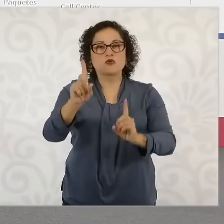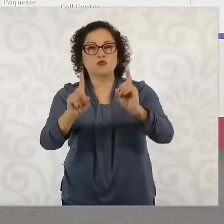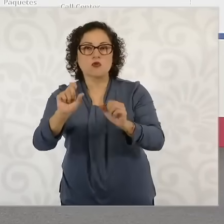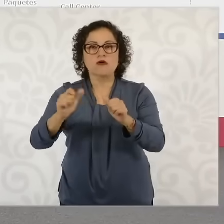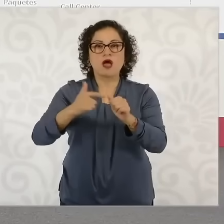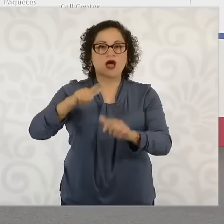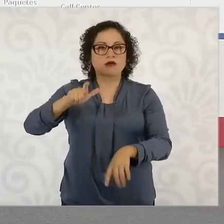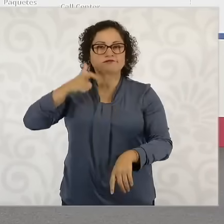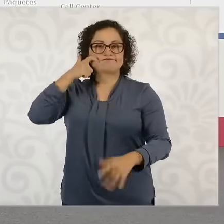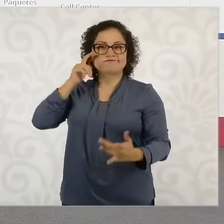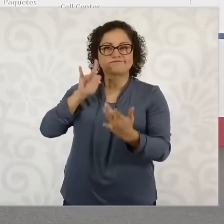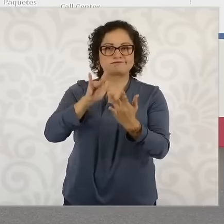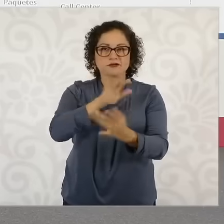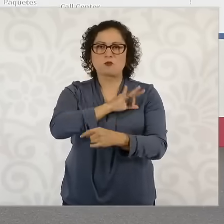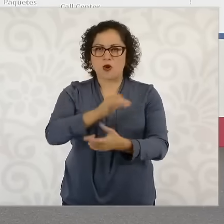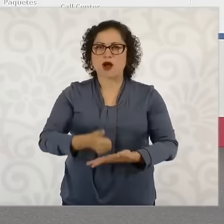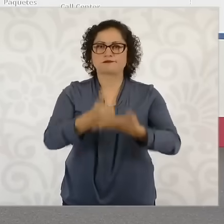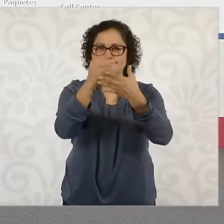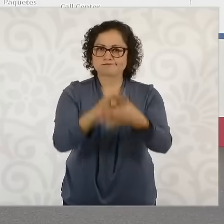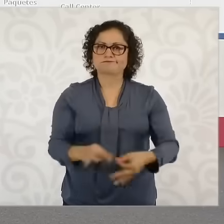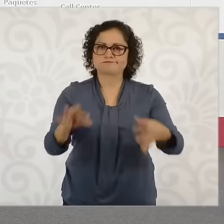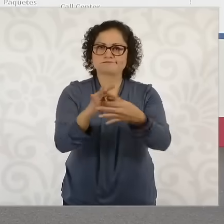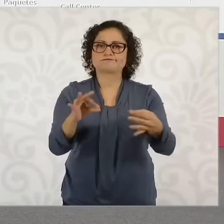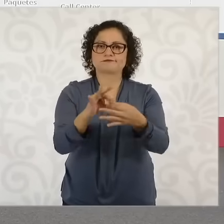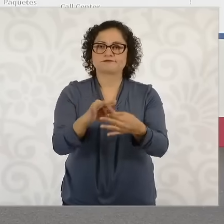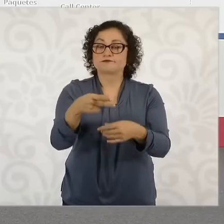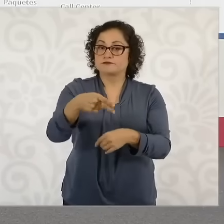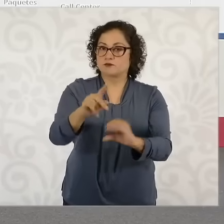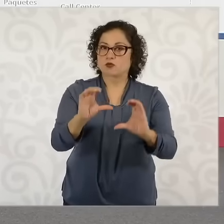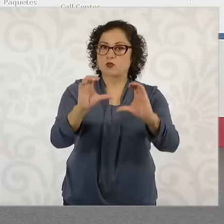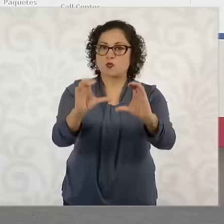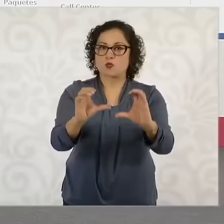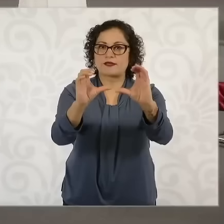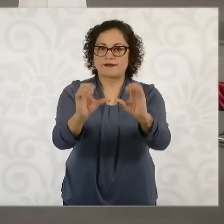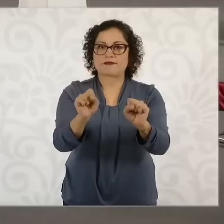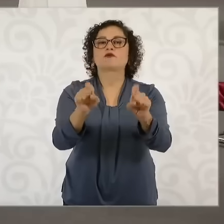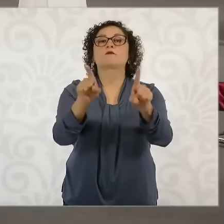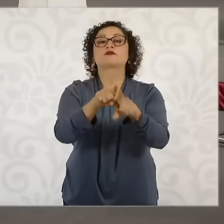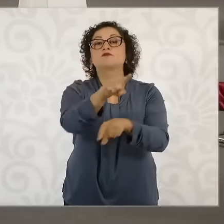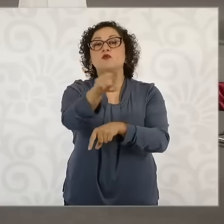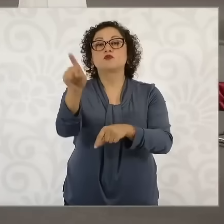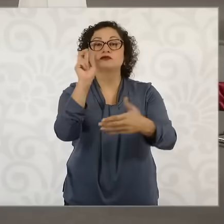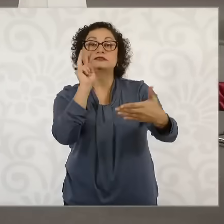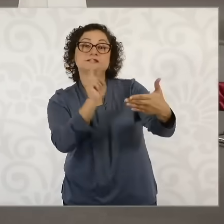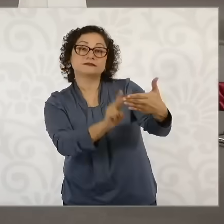para apoyarlos, pero también para evitar que estos son únicamente los puntos de venta autorizados por